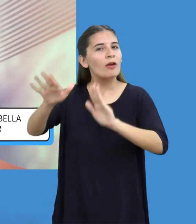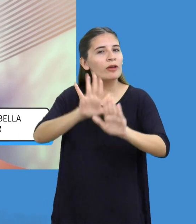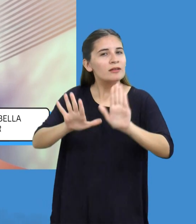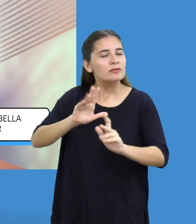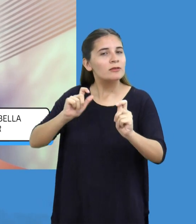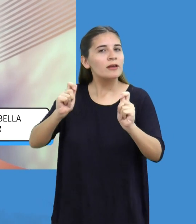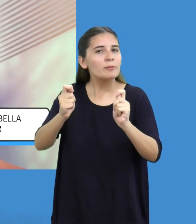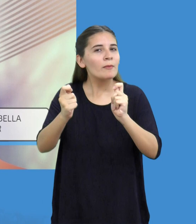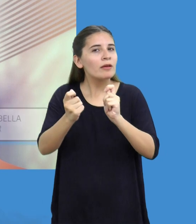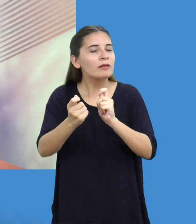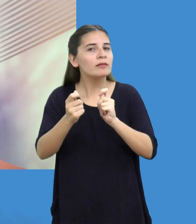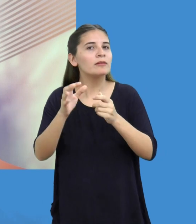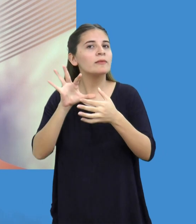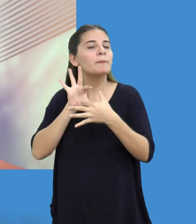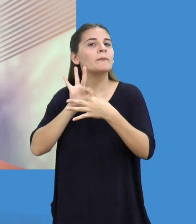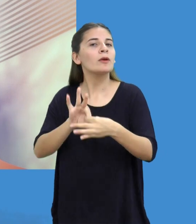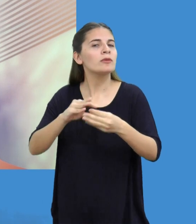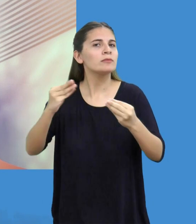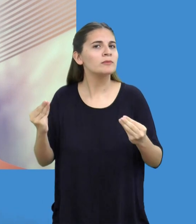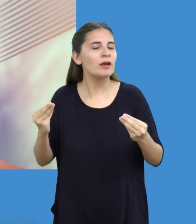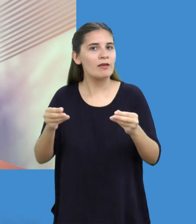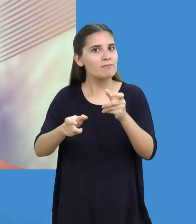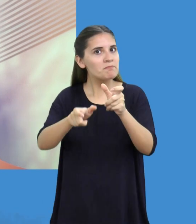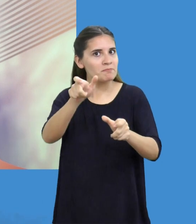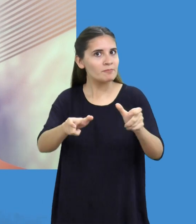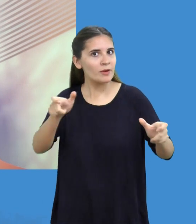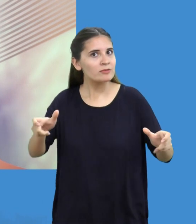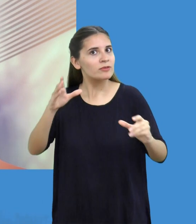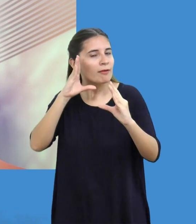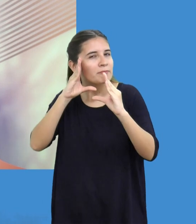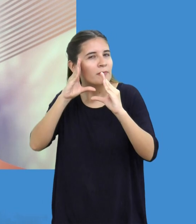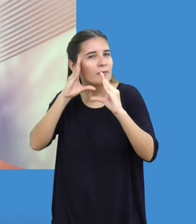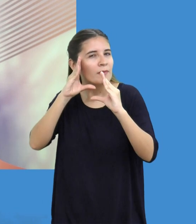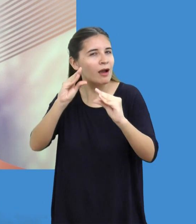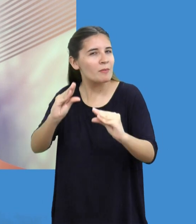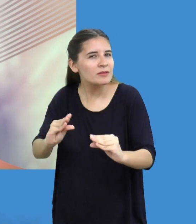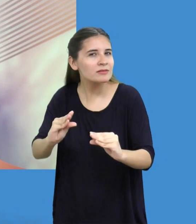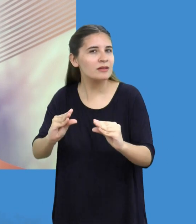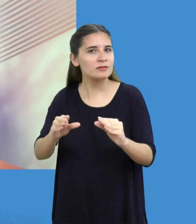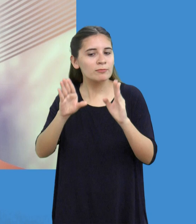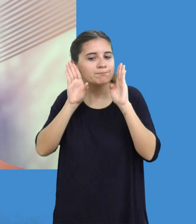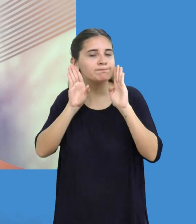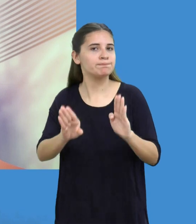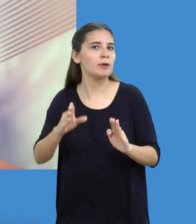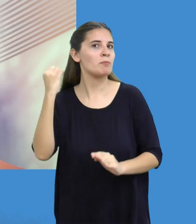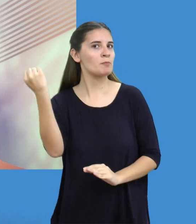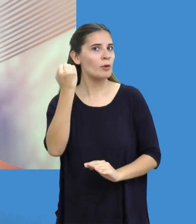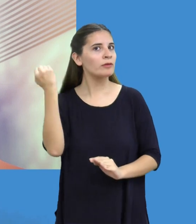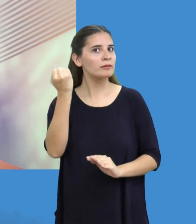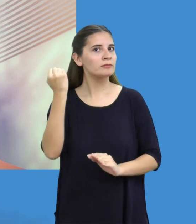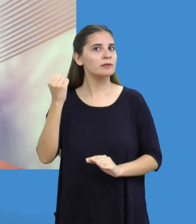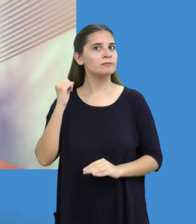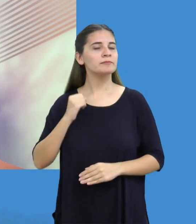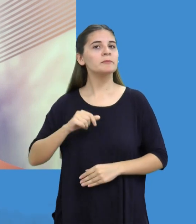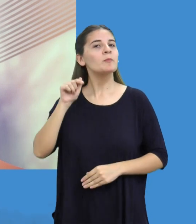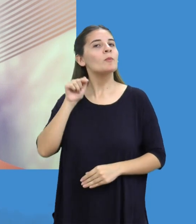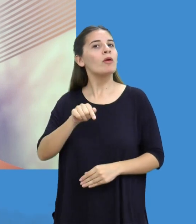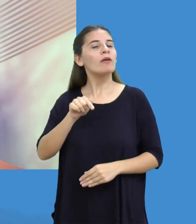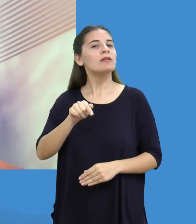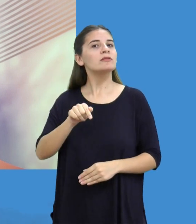organización pasa fuertemente por la capacitación de sus recursos humanos y en ese sentido en